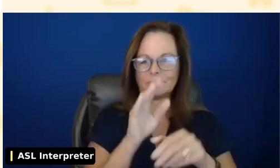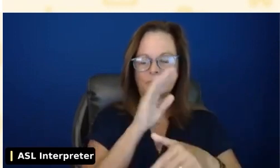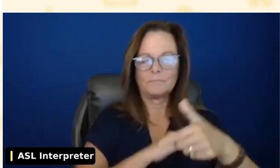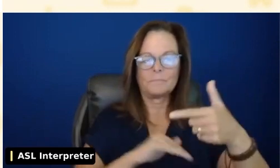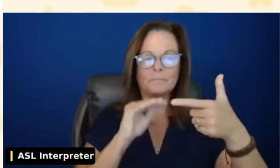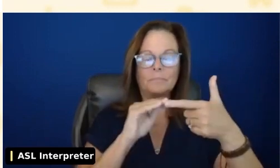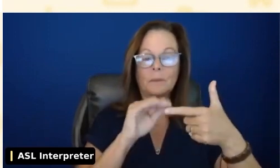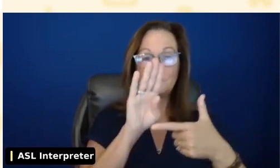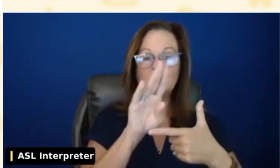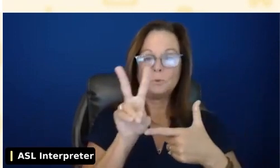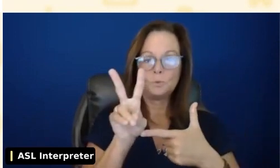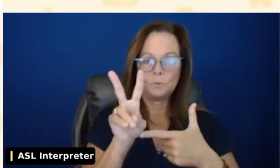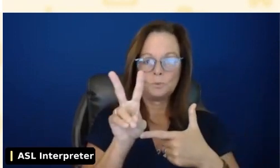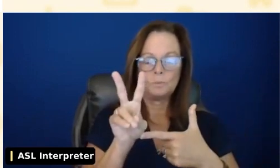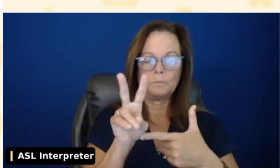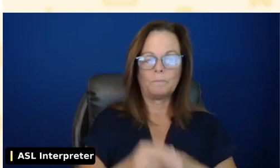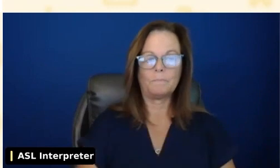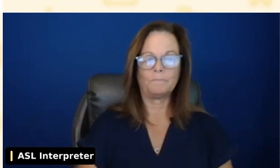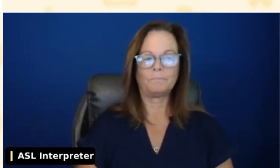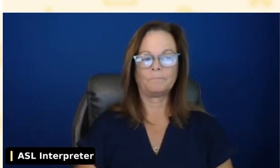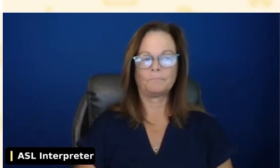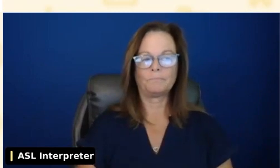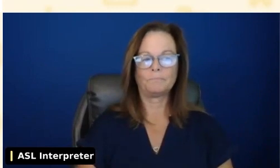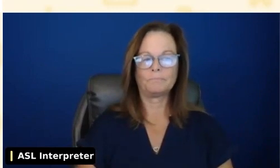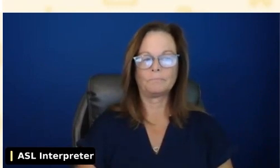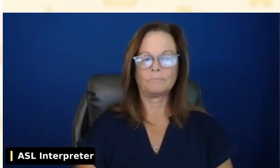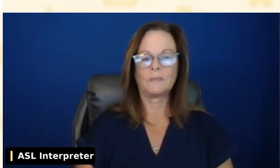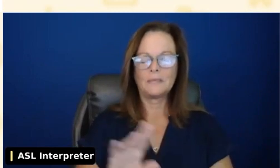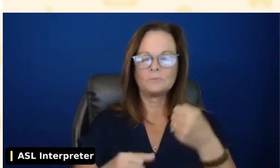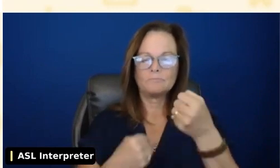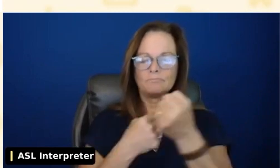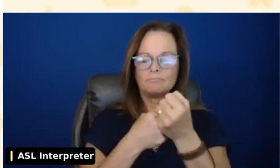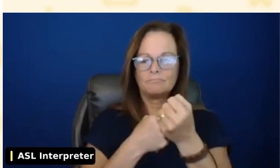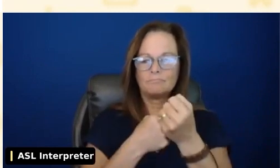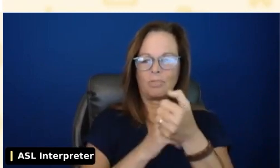Y B2, para complementar B1, como dije antes, necesita tener procesos